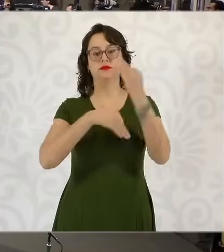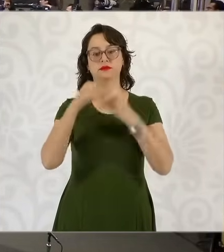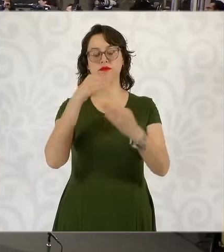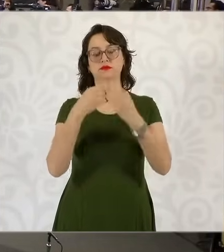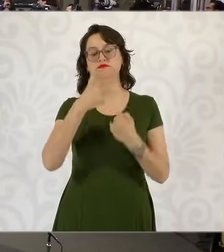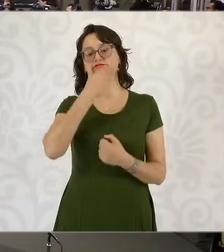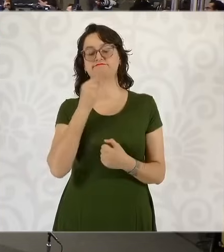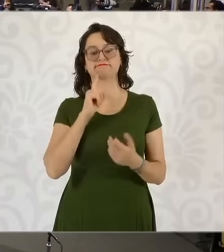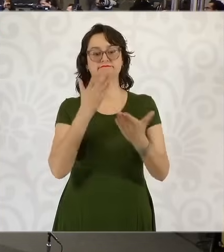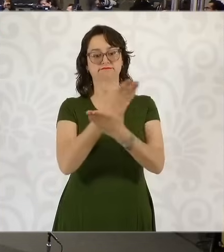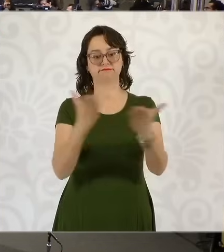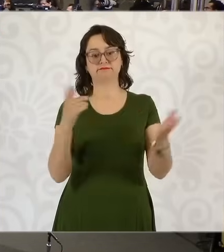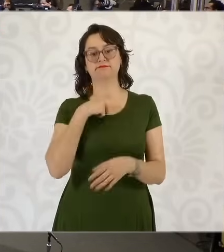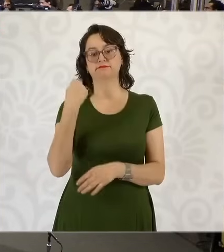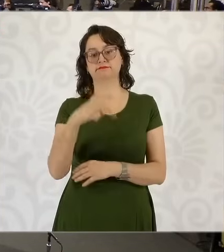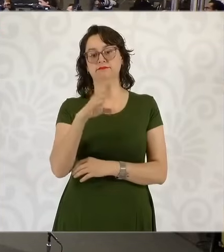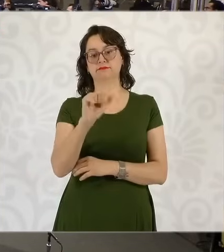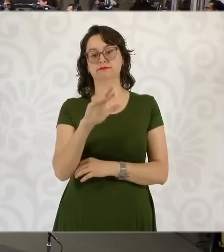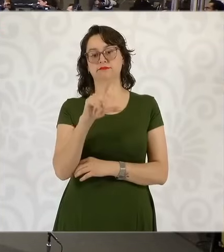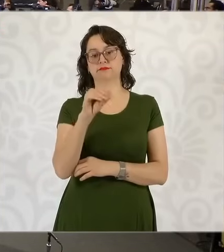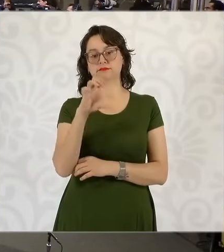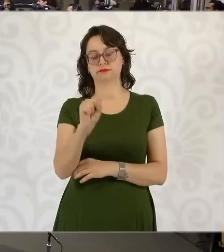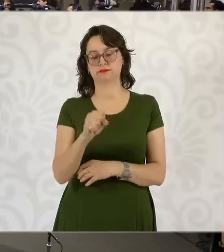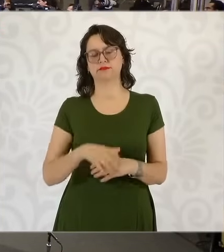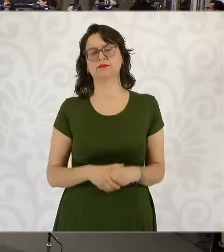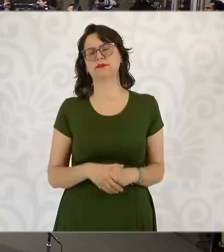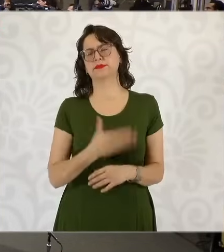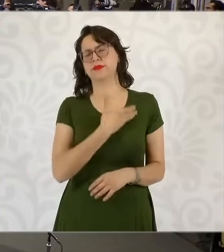presidenta ¿no es una incongruencia lo que está haciendo Estados Unidos en este actuar